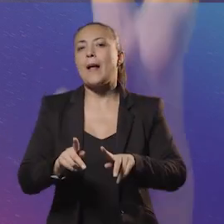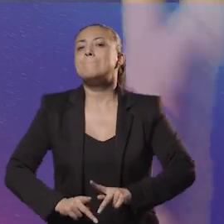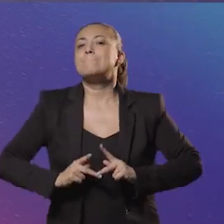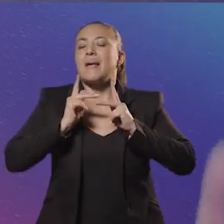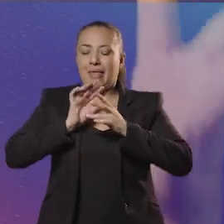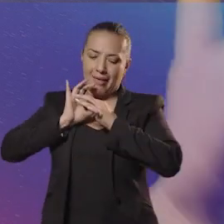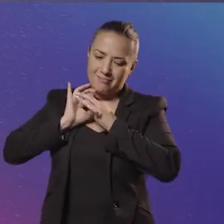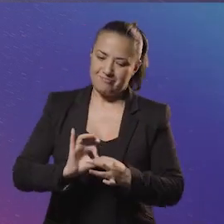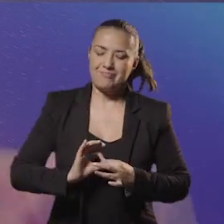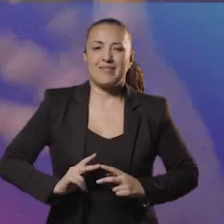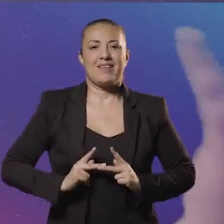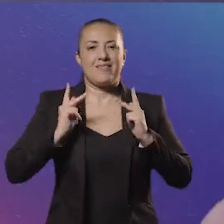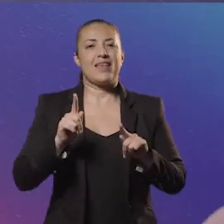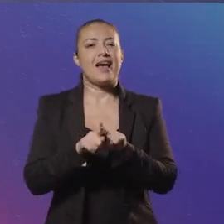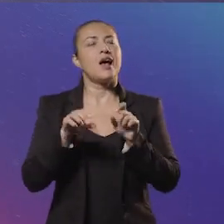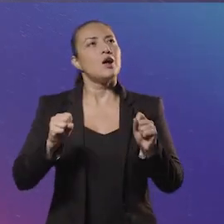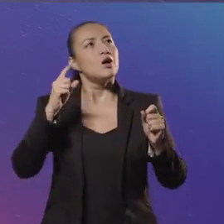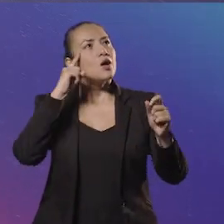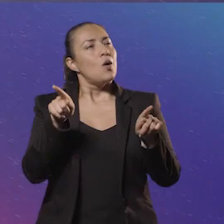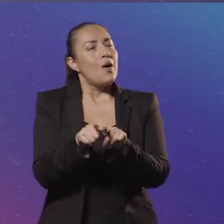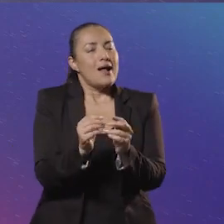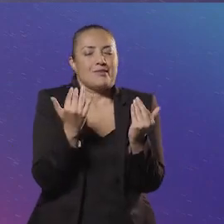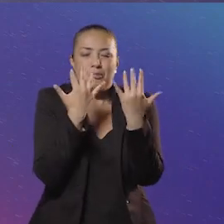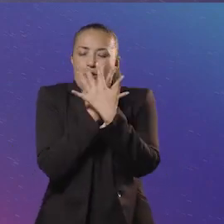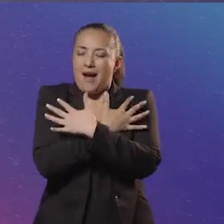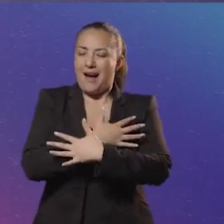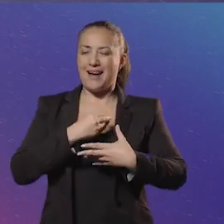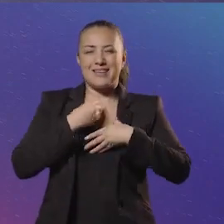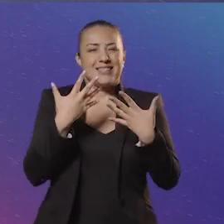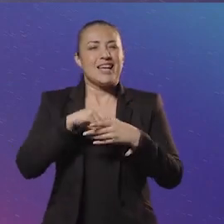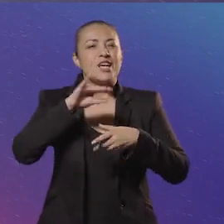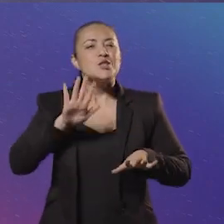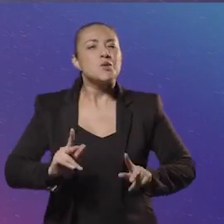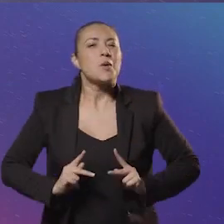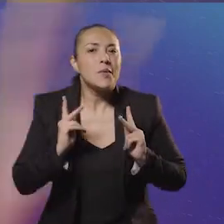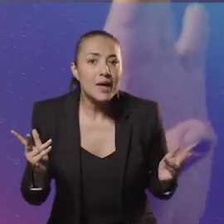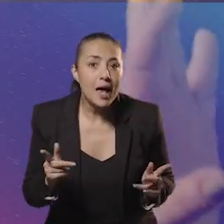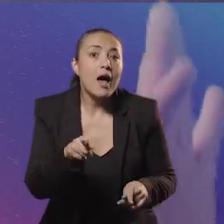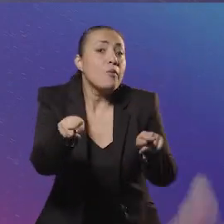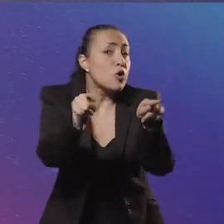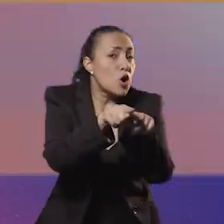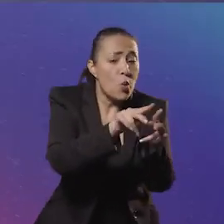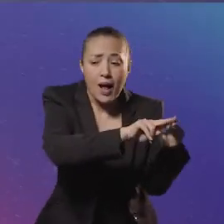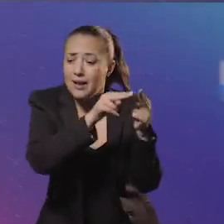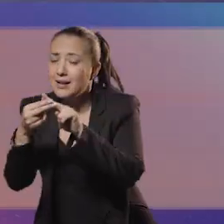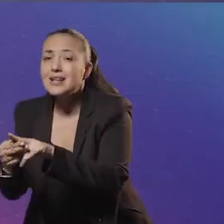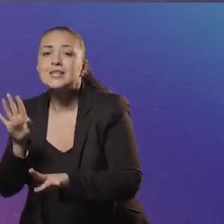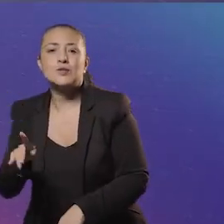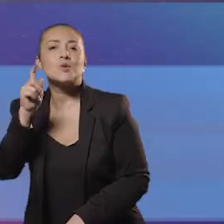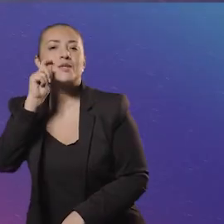conectada con la vida y una relación erótica con la vida que tienes. Porque eso mismo pasa en el plano de la sexualidad.